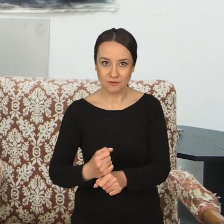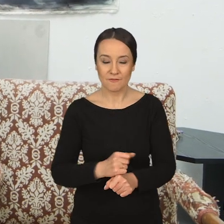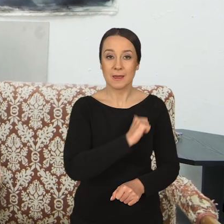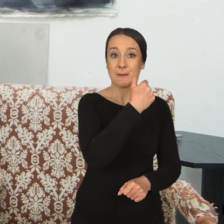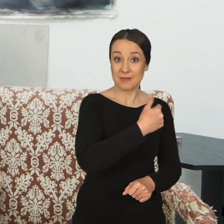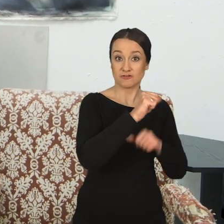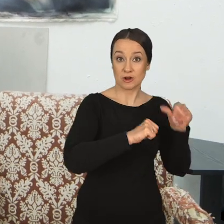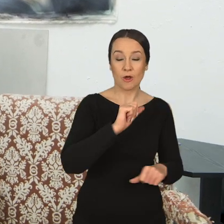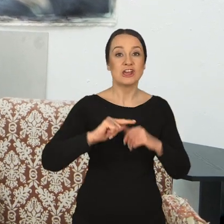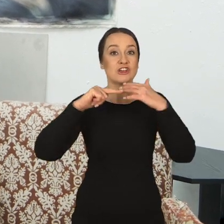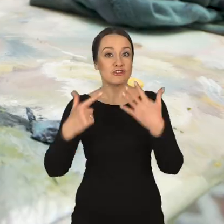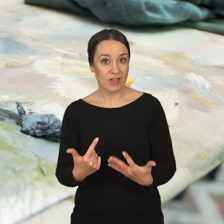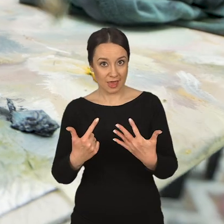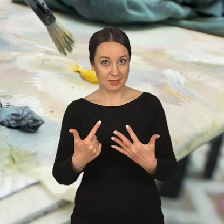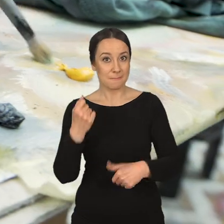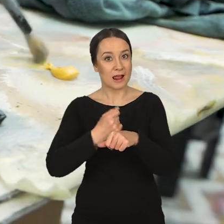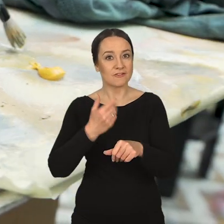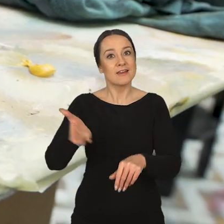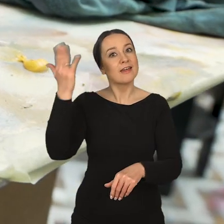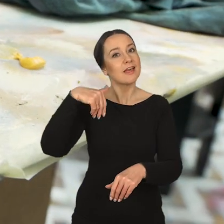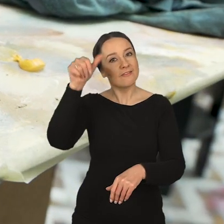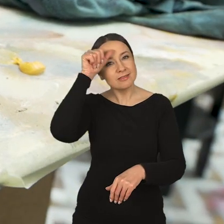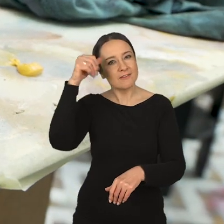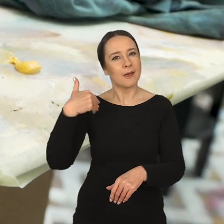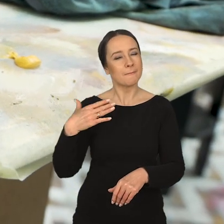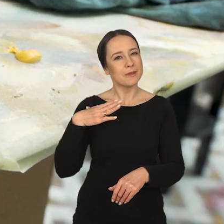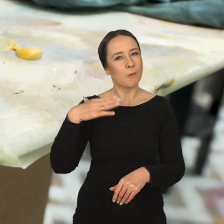oraz siedem pracowni, kiedyś nazywanych mistrzowskim.